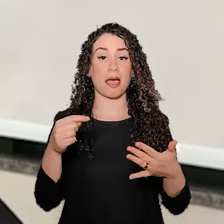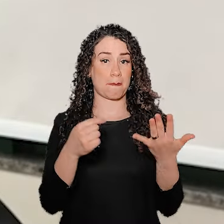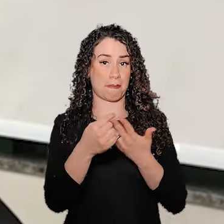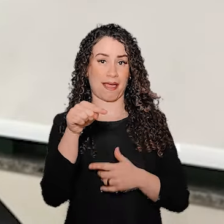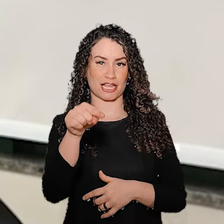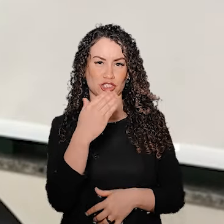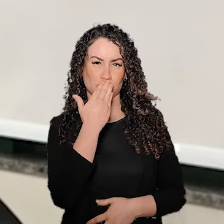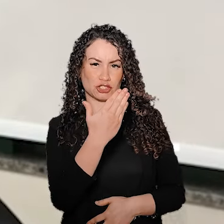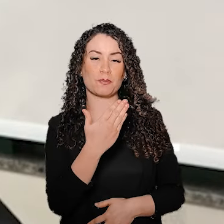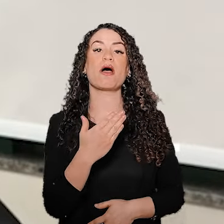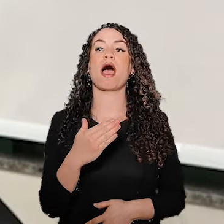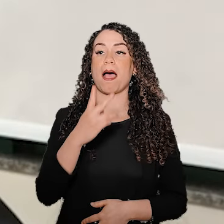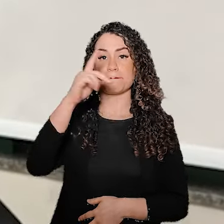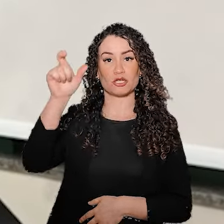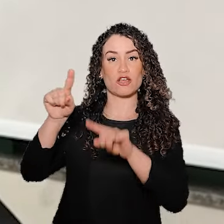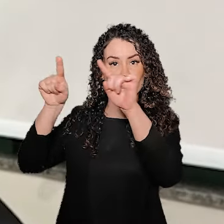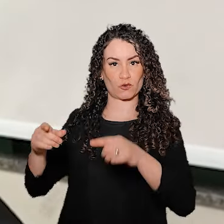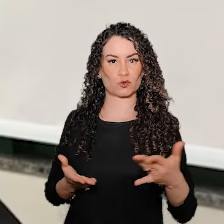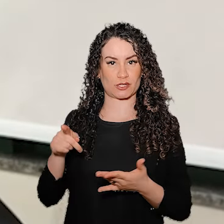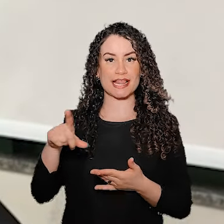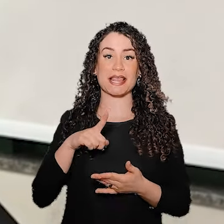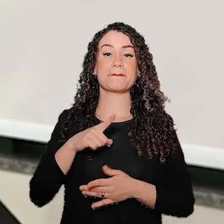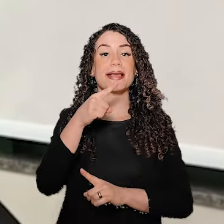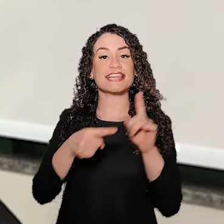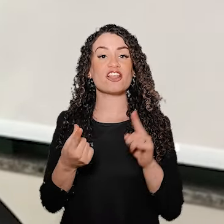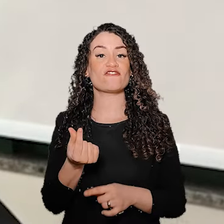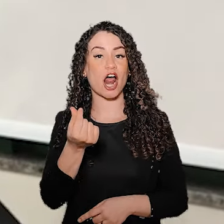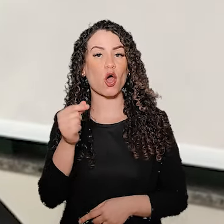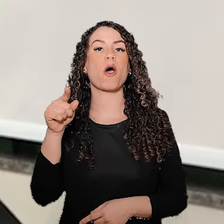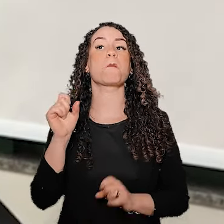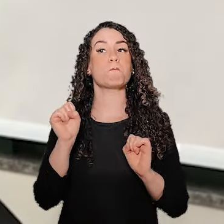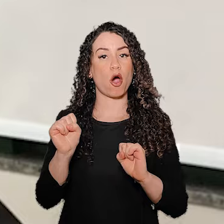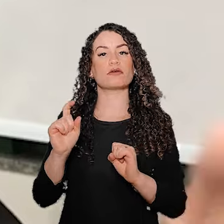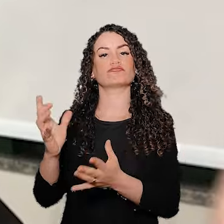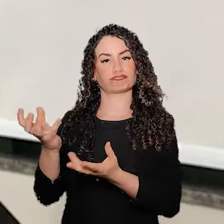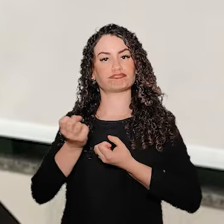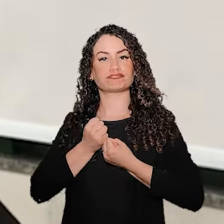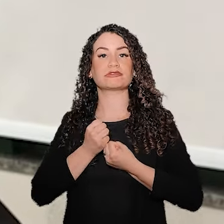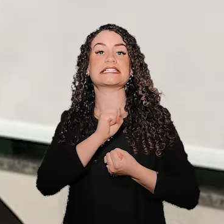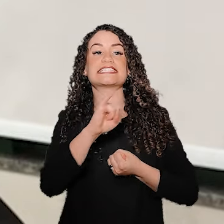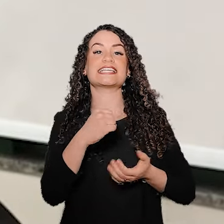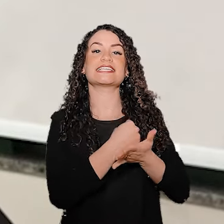o empregado terá um direito a metade dos valores que seriam devidos em uma hipótese de uma rescisão normal.